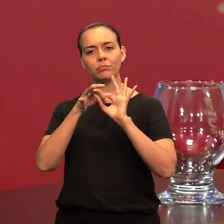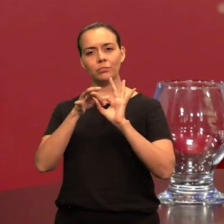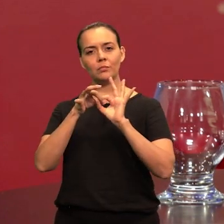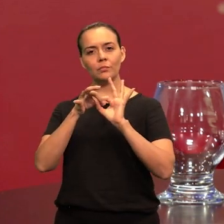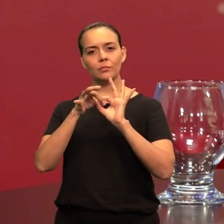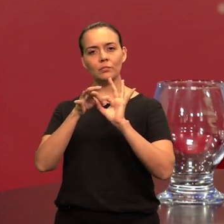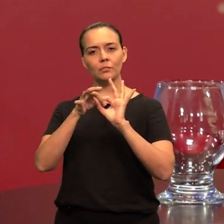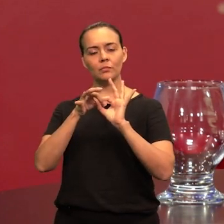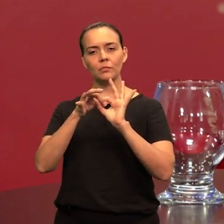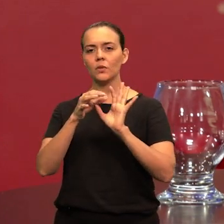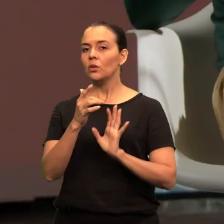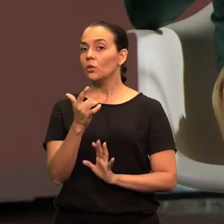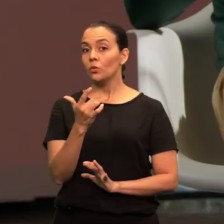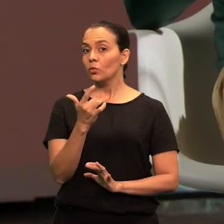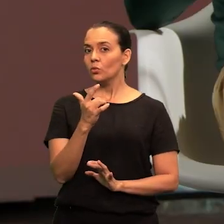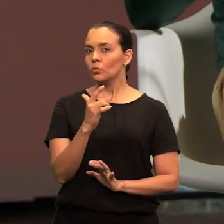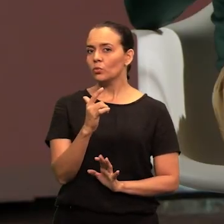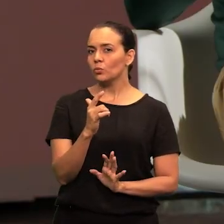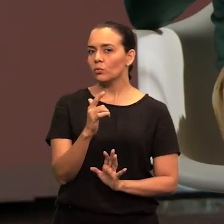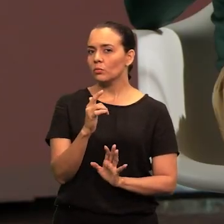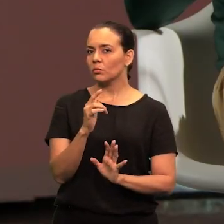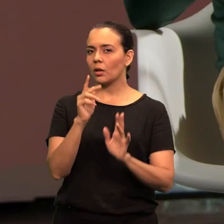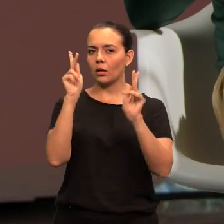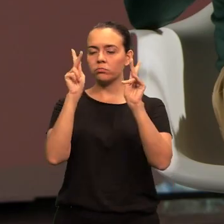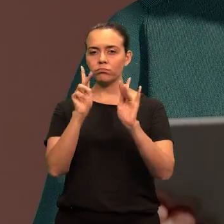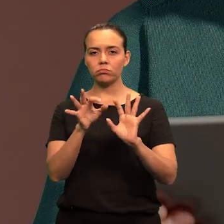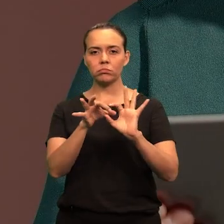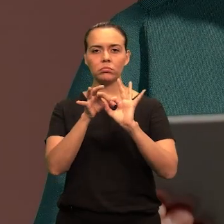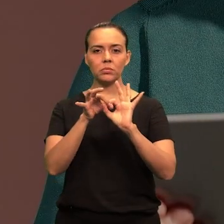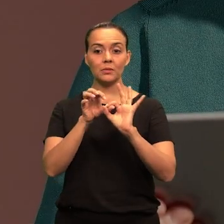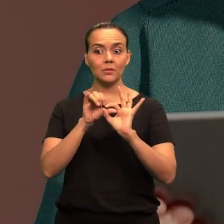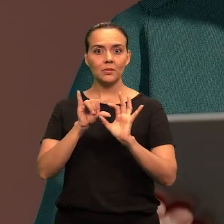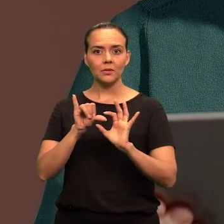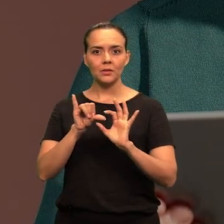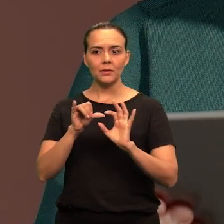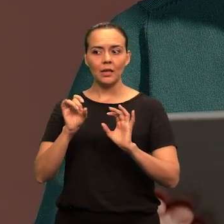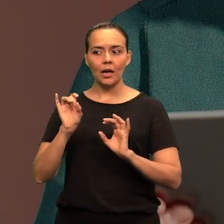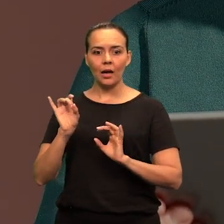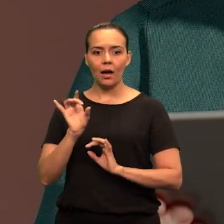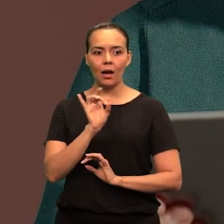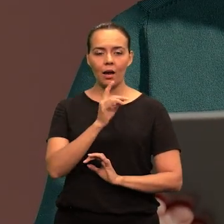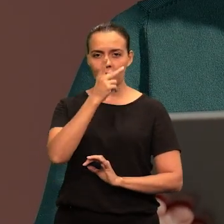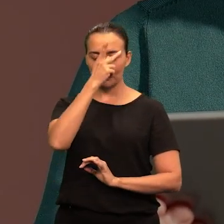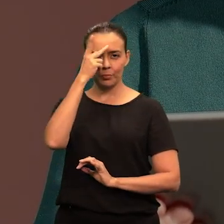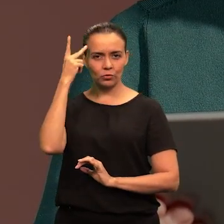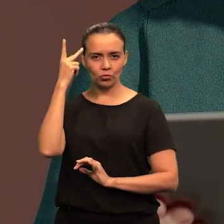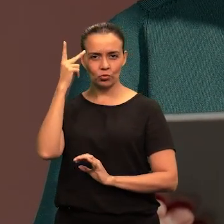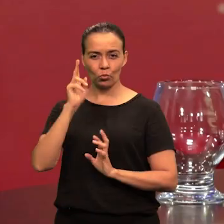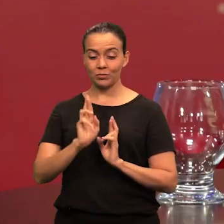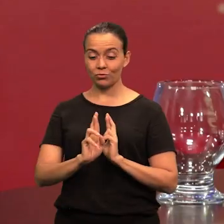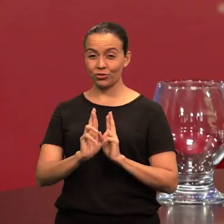E não vai haver harmonia se a gente estiver cada um puxando a corda para um lado